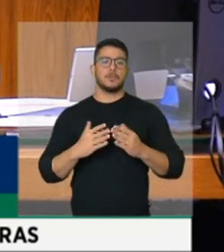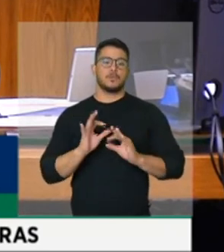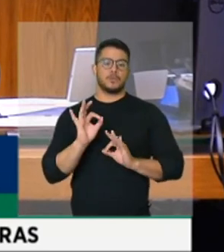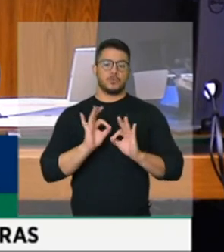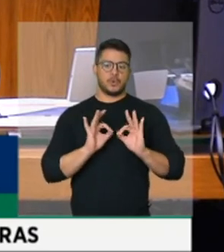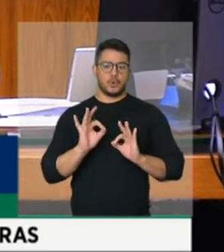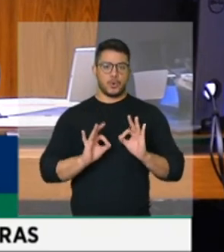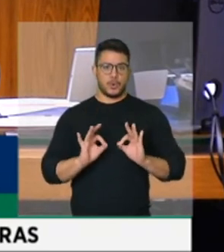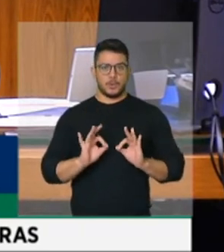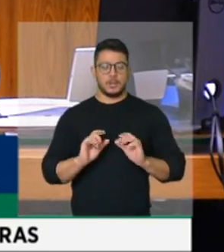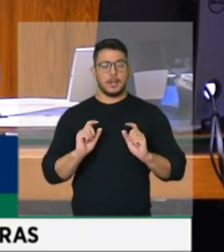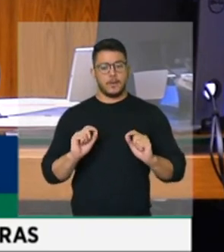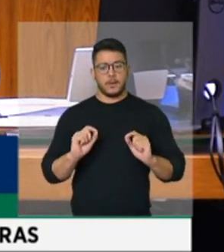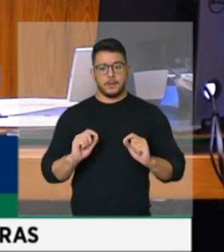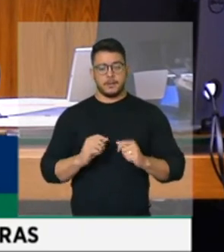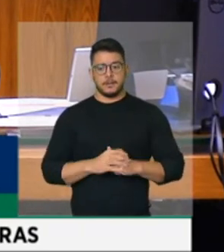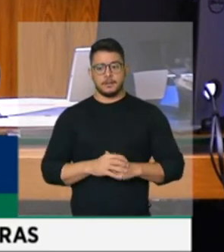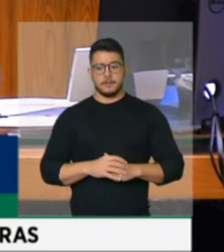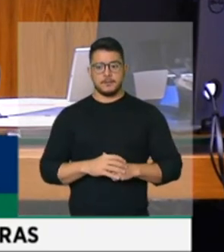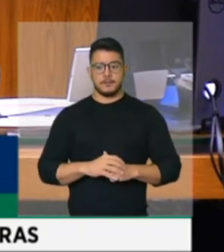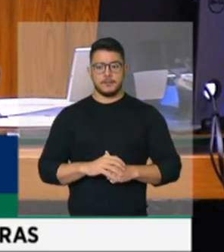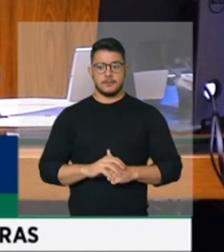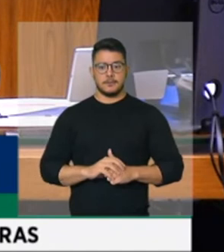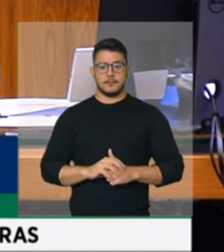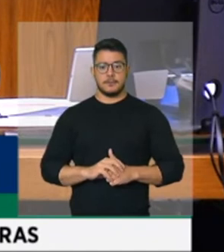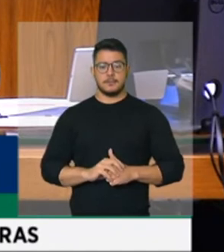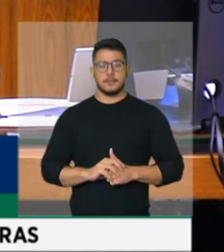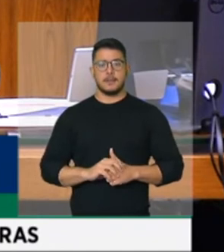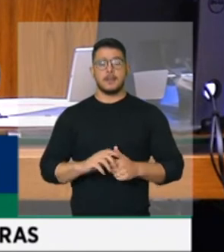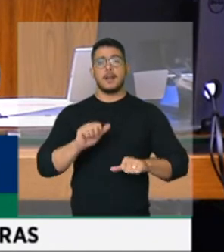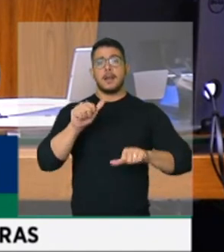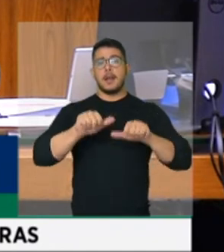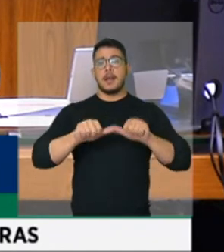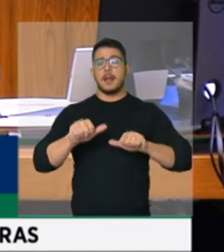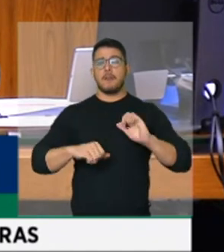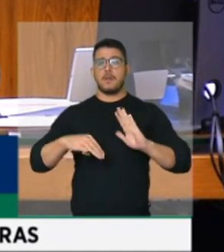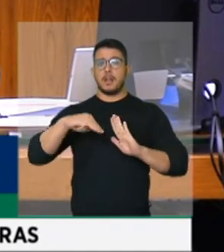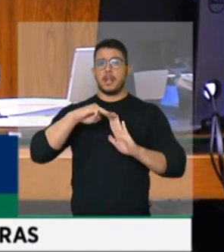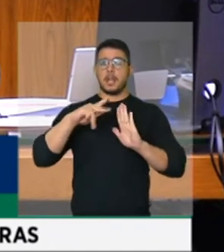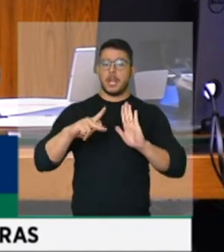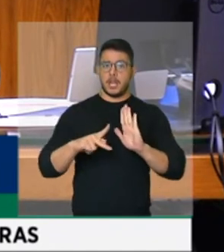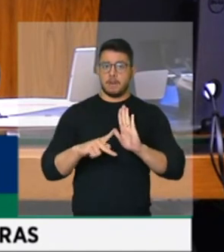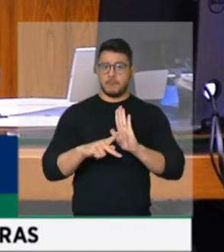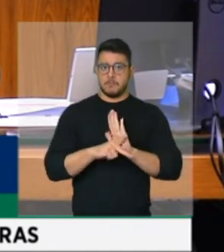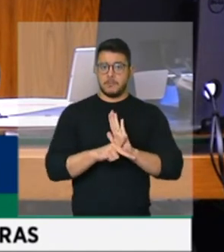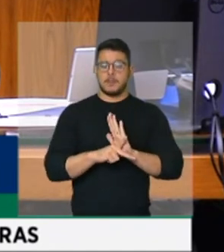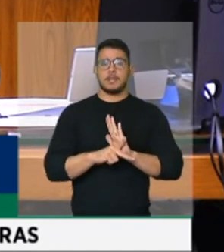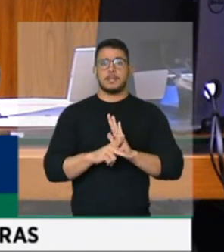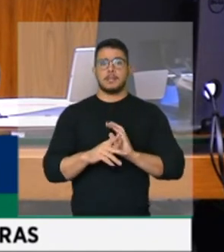VOSSA EXCELÊNCIA, A SEGUNDA EU JÁ INDEFIRO, QUESTÃO DE ORDEM APRECIAÇÃO MEDIDAS PROVISÓRIAS DURANTE EMERGÊNCIA DE SAÚDE PÚ